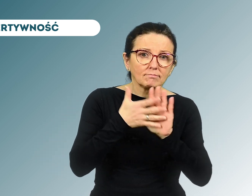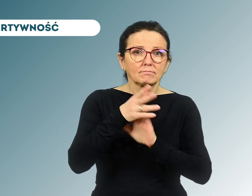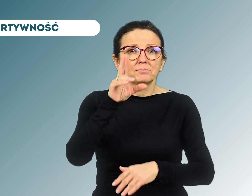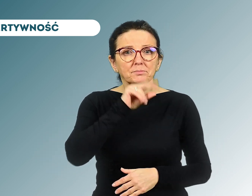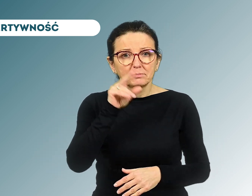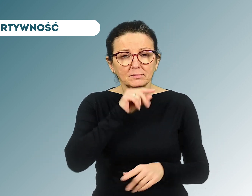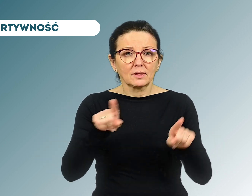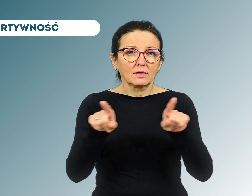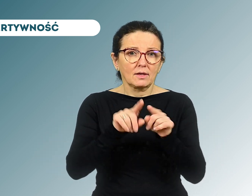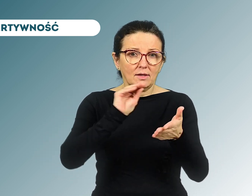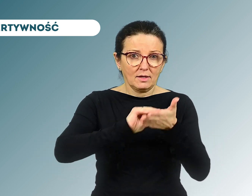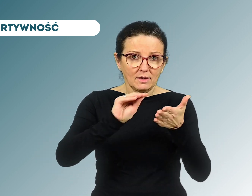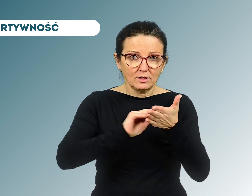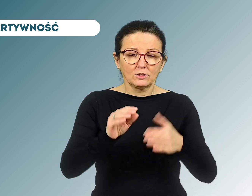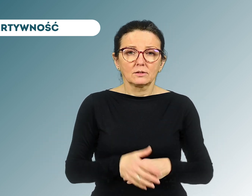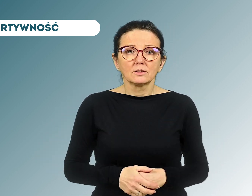w mowie jak i w piśmie.